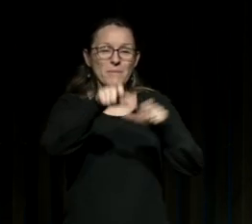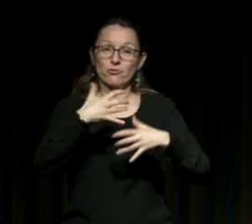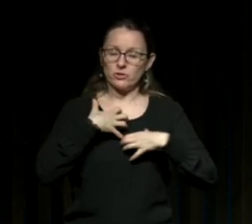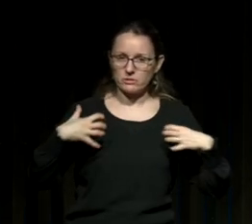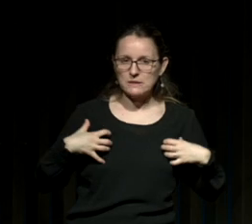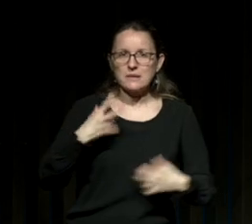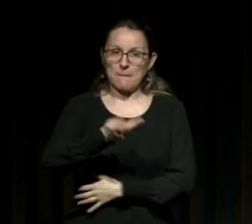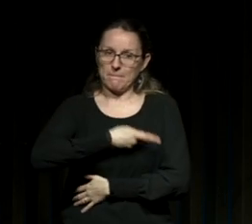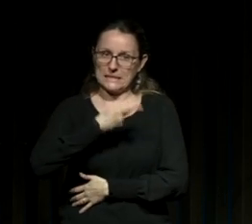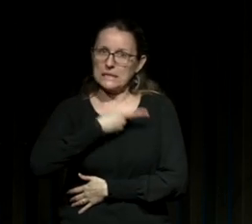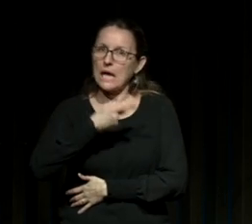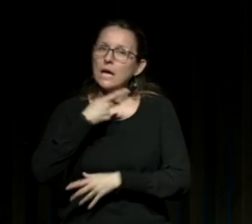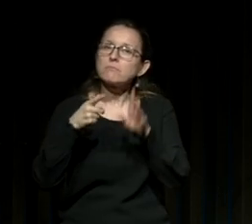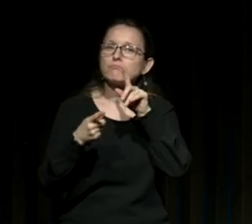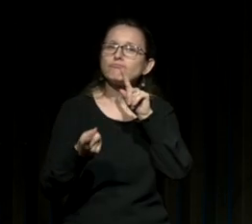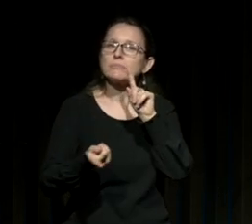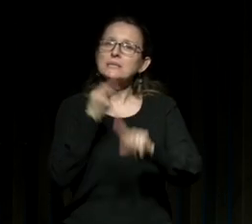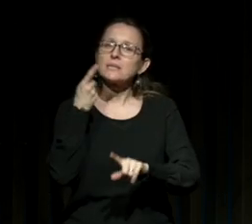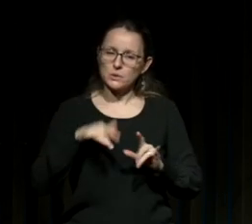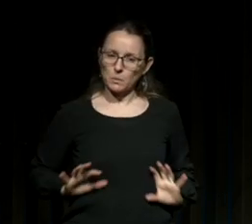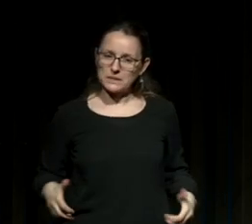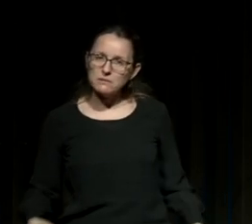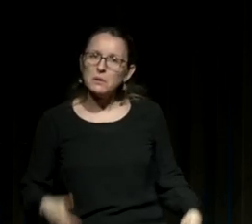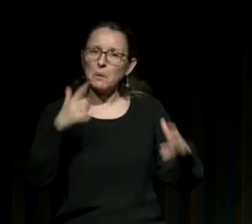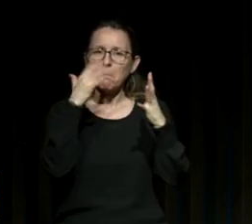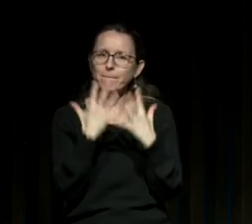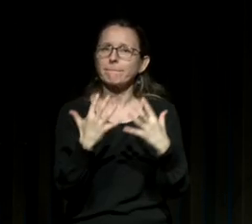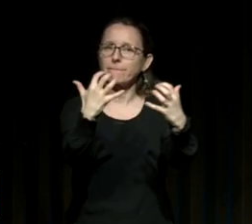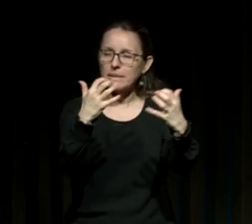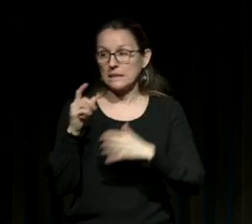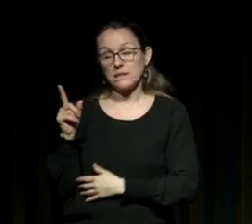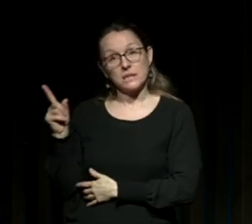travaillent sur l'obésité qui étaient réunis au cours de ce congrès européen l'obésité qui étaient